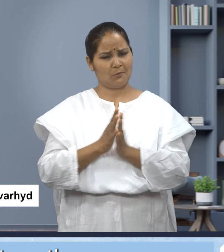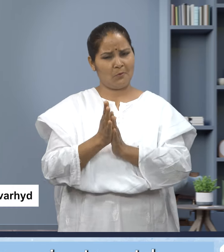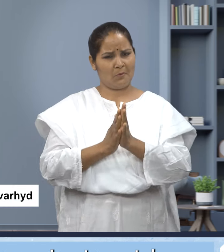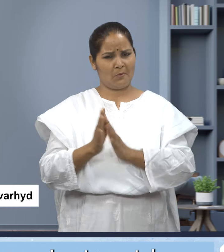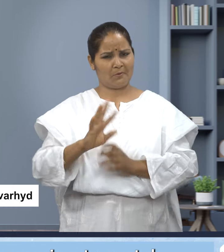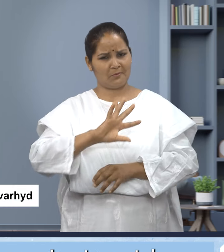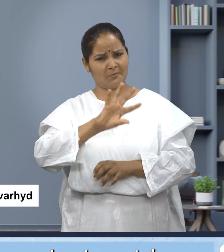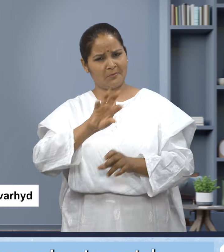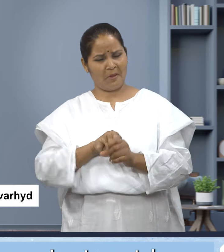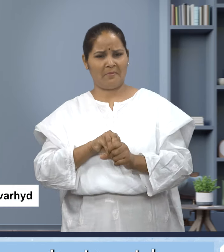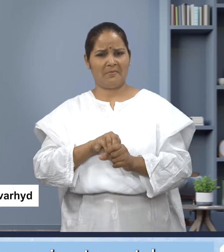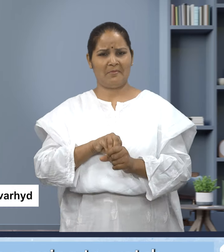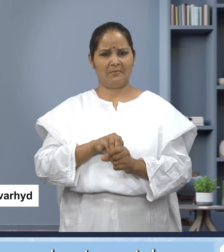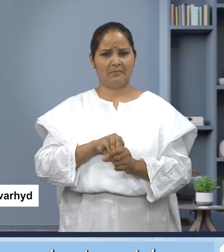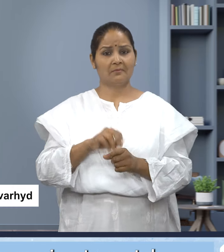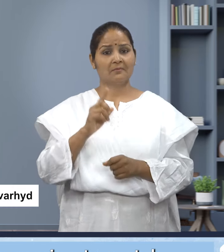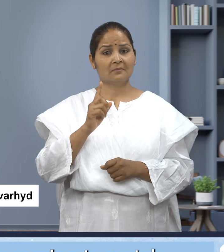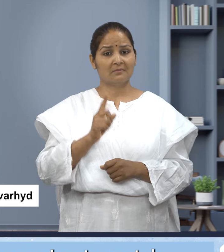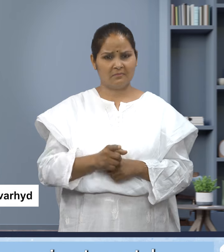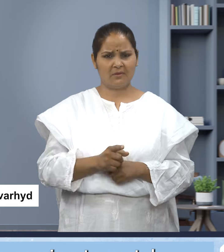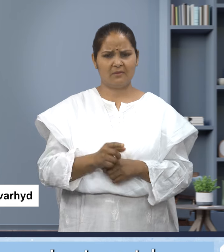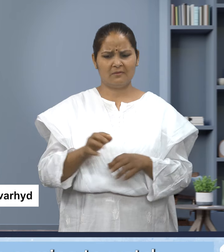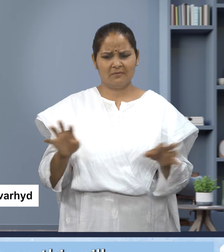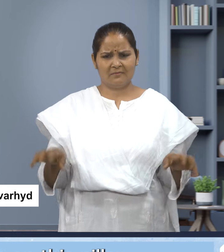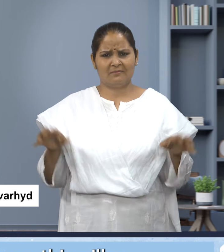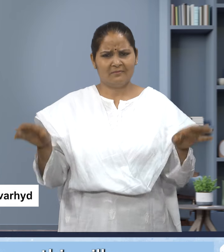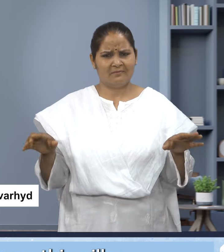అయితే ఏవైతే కప్పలు చూసేందుకు వస్తున్నాయో,